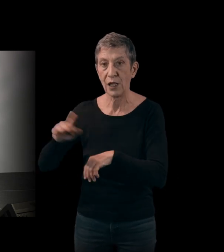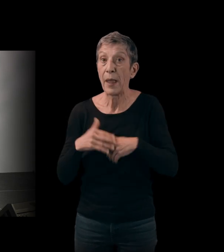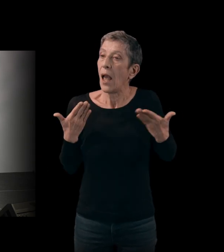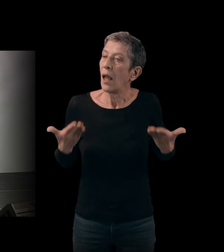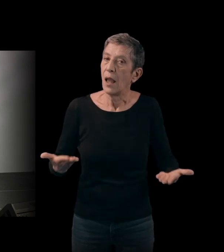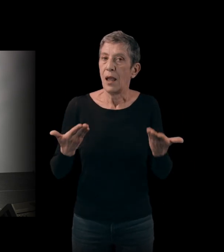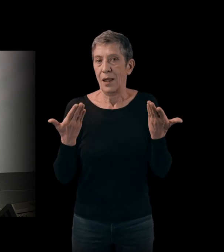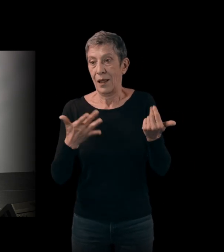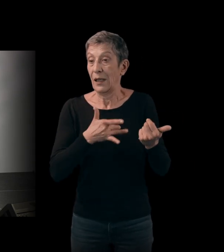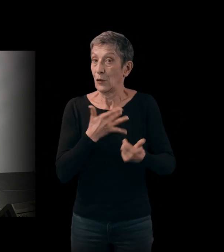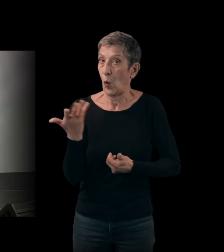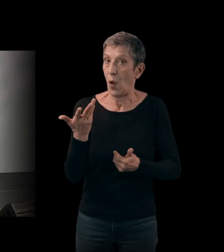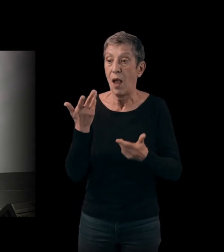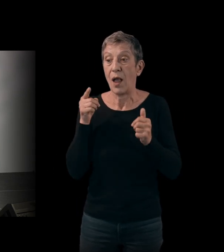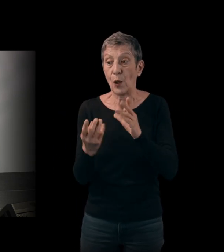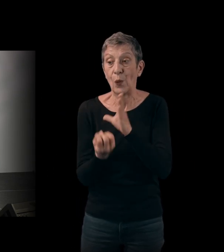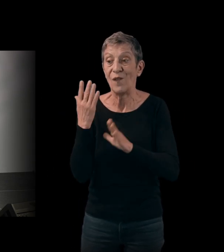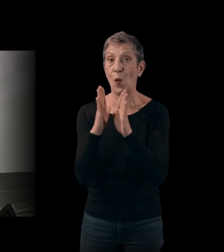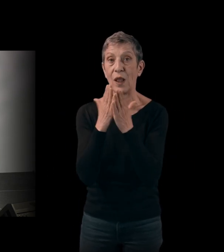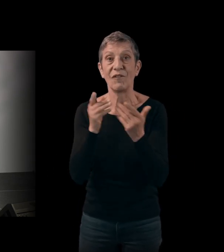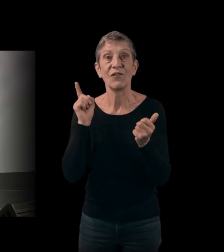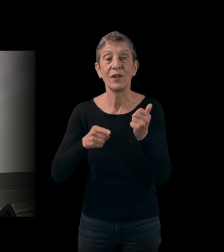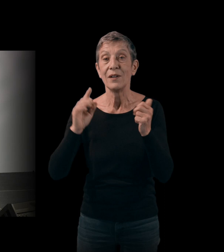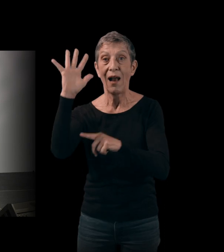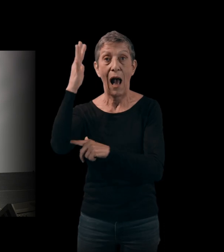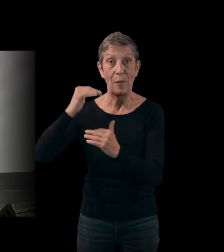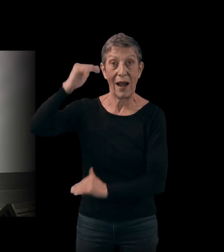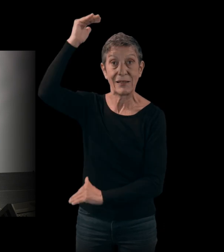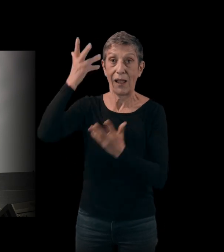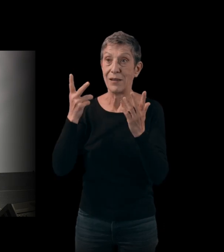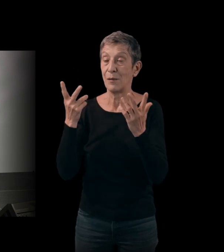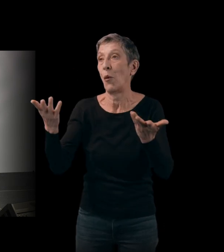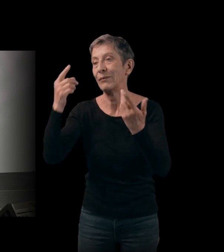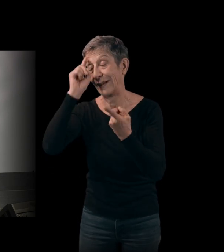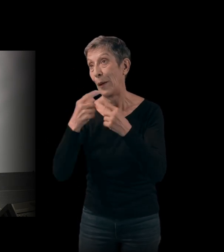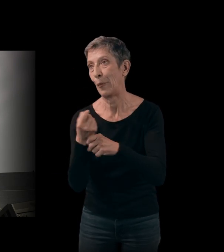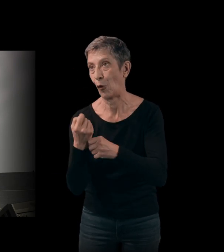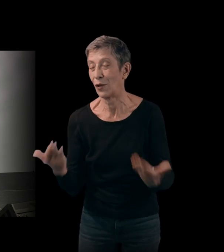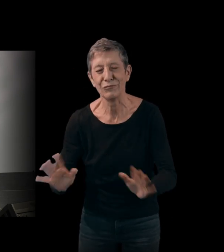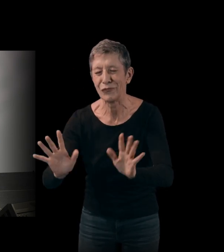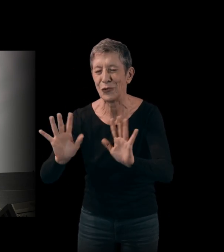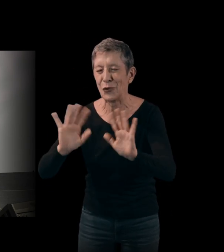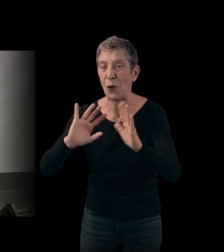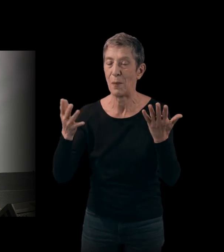c'est la taille des arbres. C'est une rencontre consacrée à la botanique. Non, "La Taille des arbres", c'est le titre, un peu mystérieux